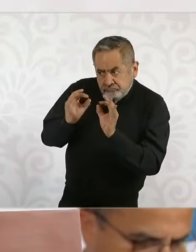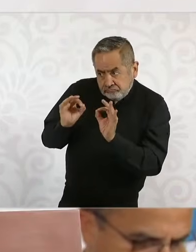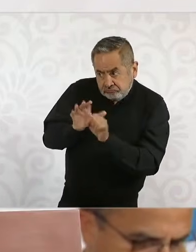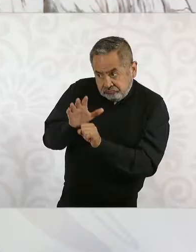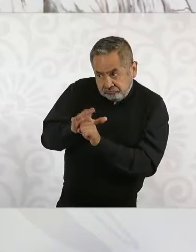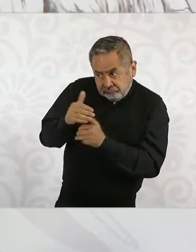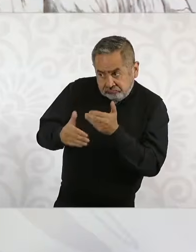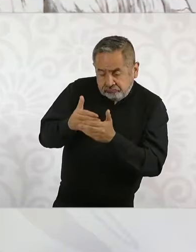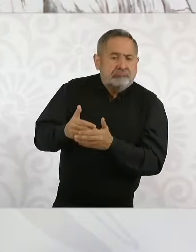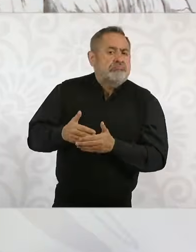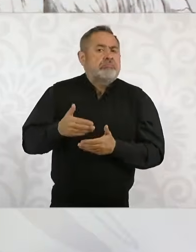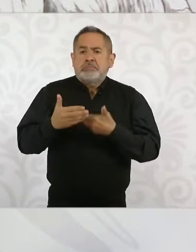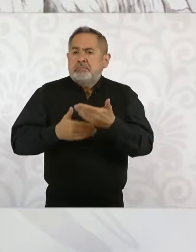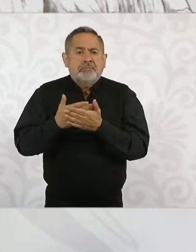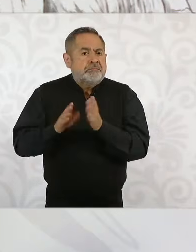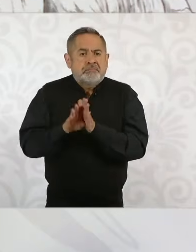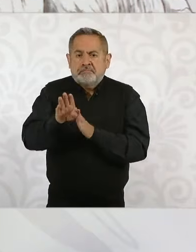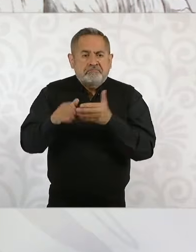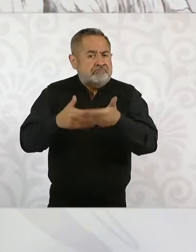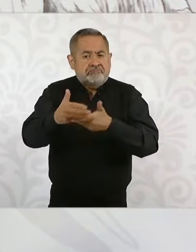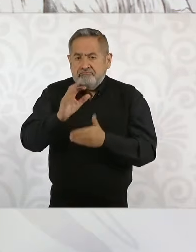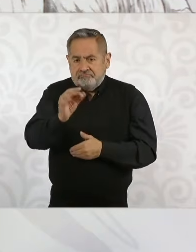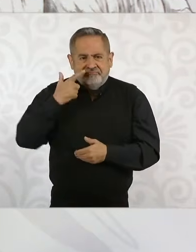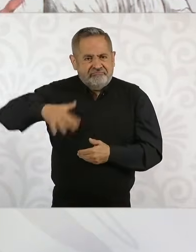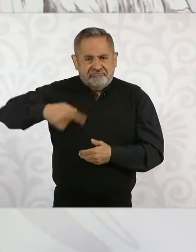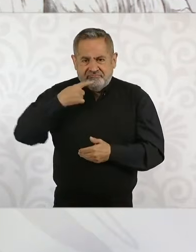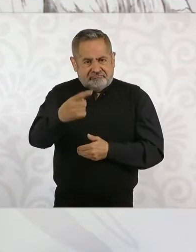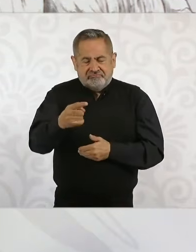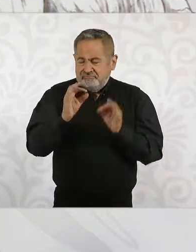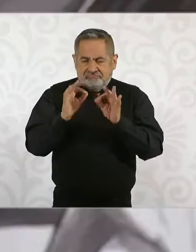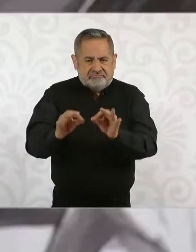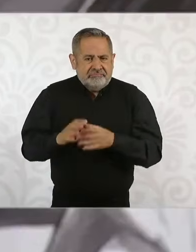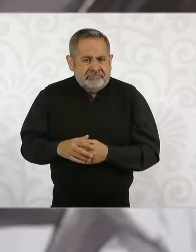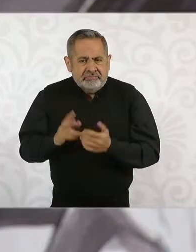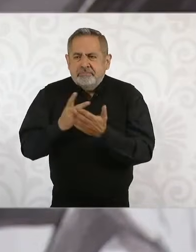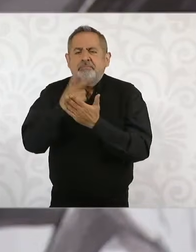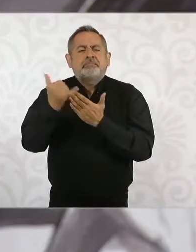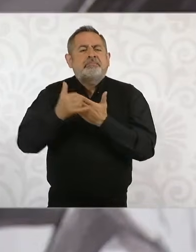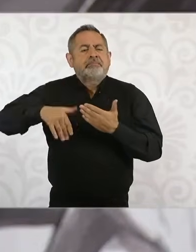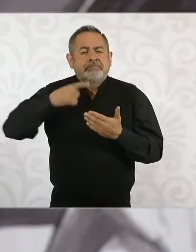estemos avanzando proyectos como el que mencionaba antes. Destacaba el proyecto que estamos iniciando